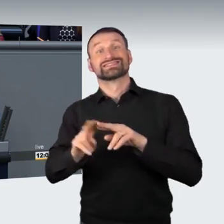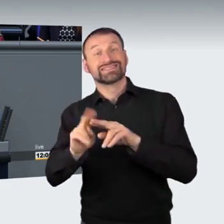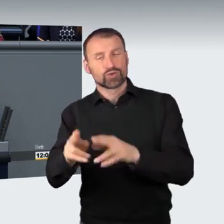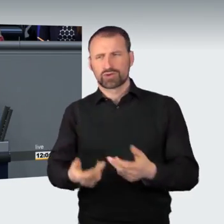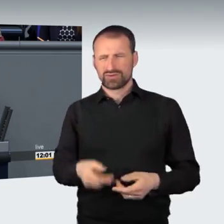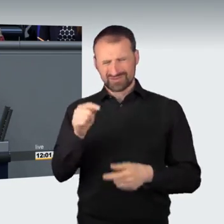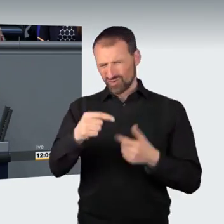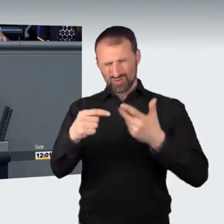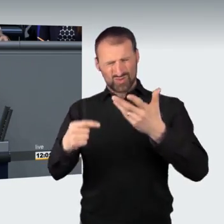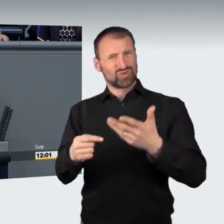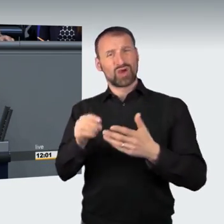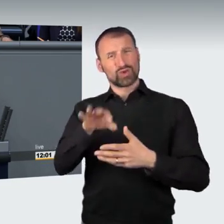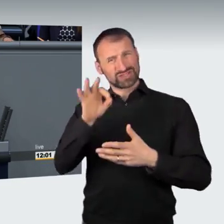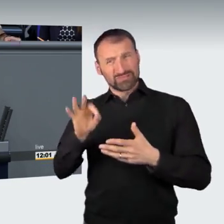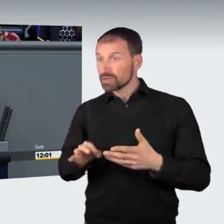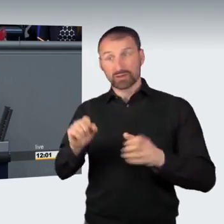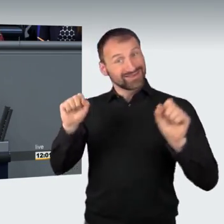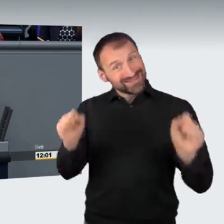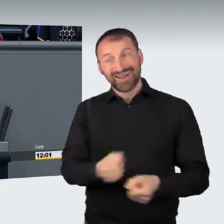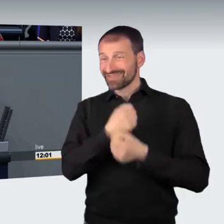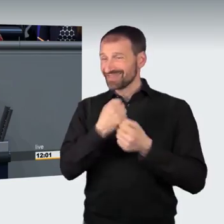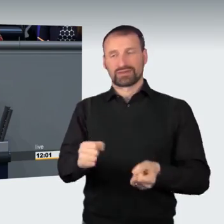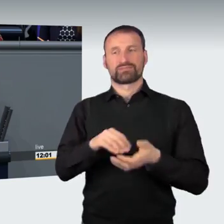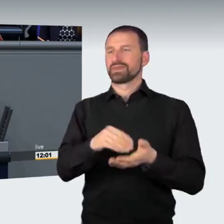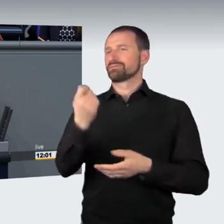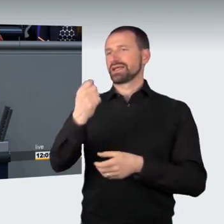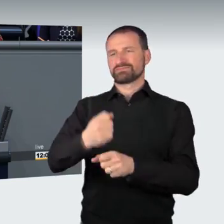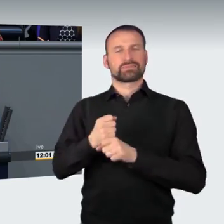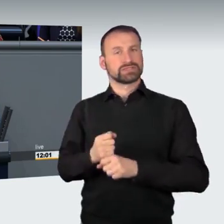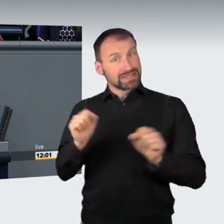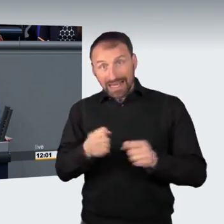nicht funktionieren. Alle diese Ausnahmen müssen gestrichen werden.